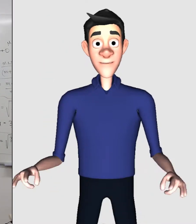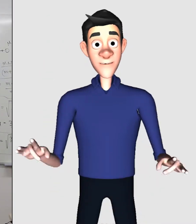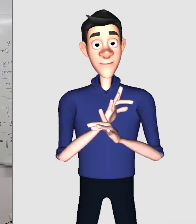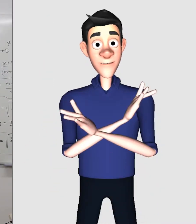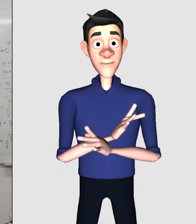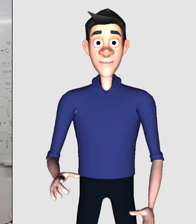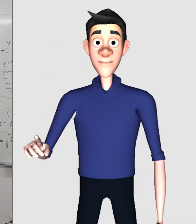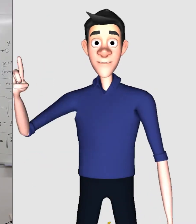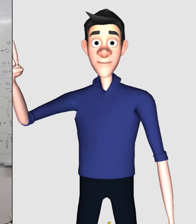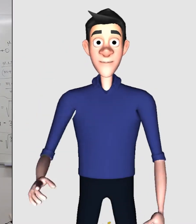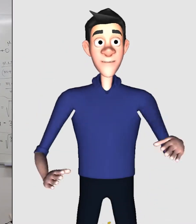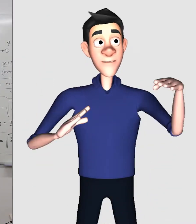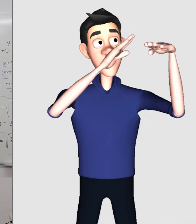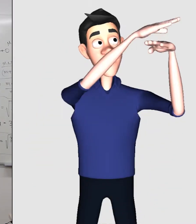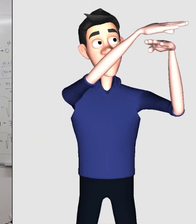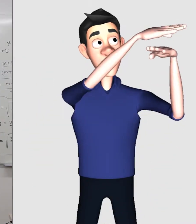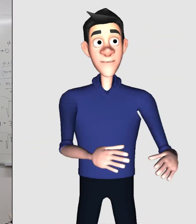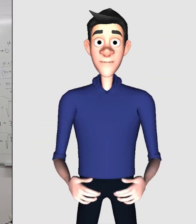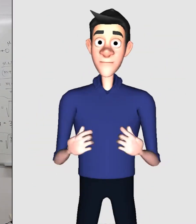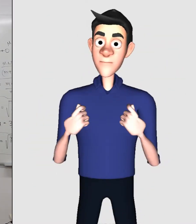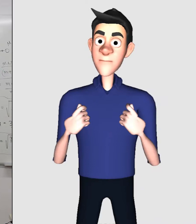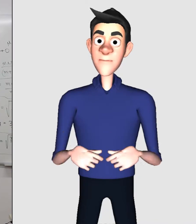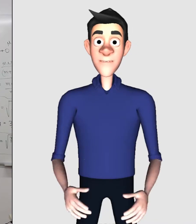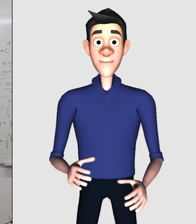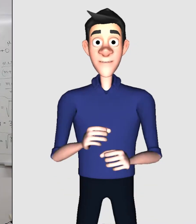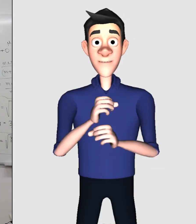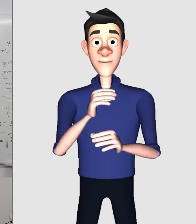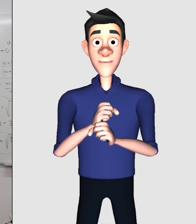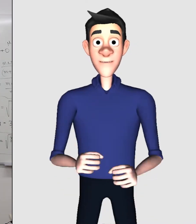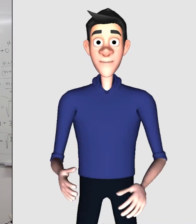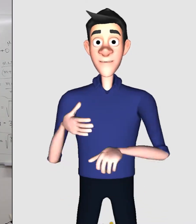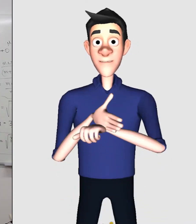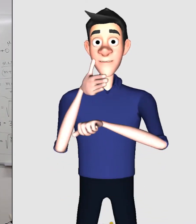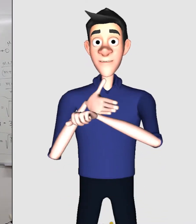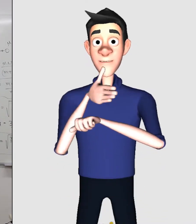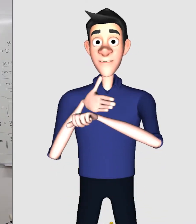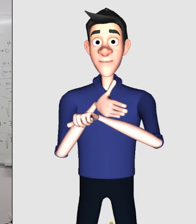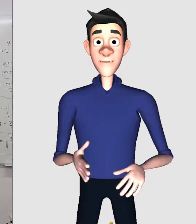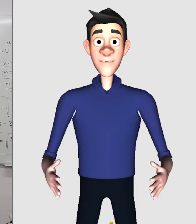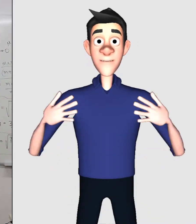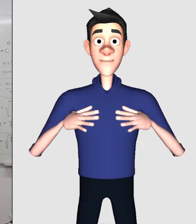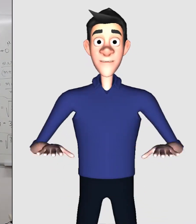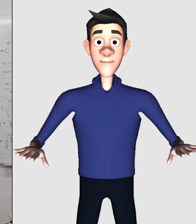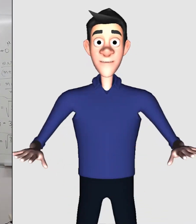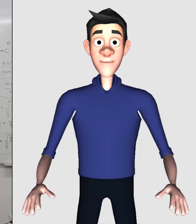Não podemos esquecer que essa velocidade não é a inicial